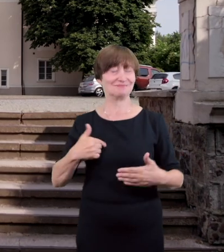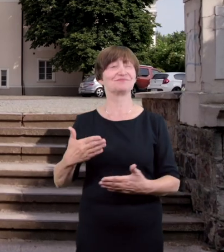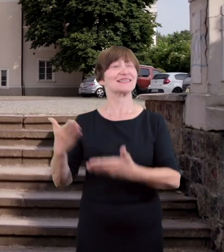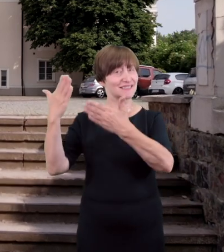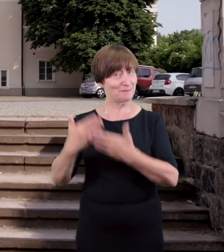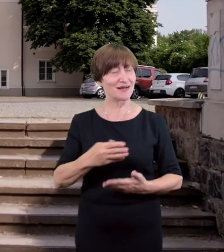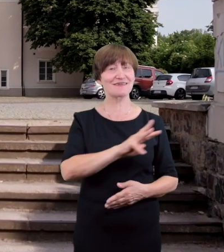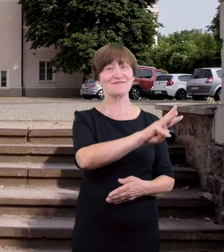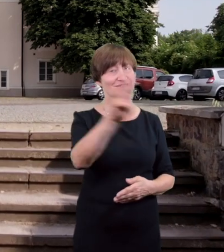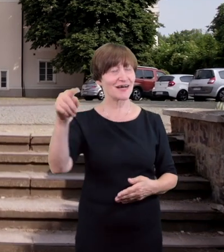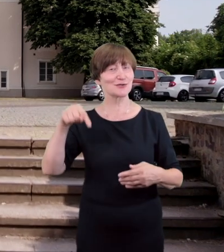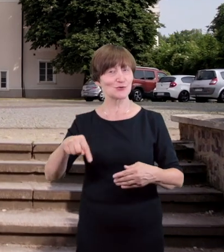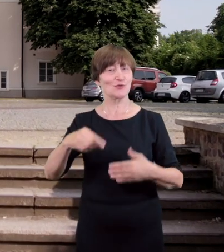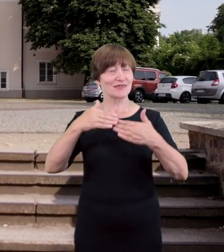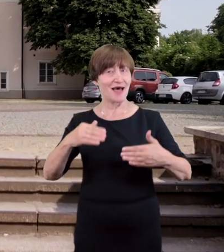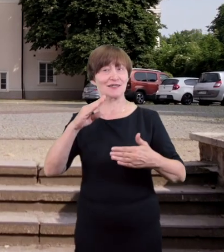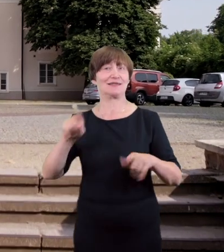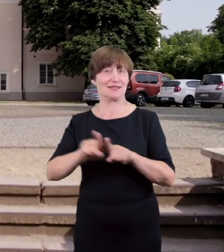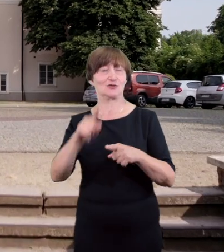spacer po jego okolicach